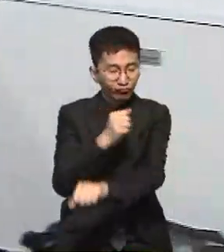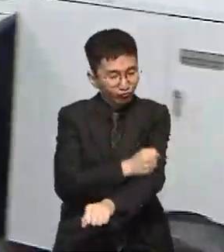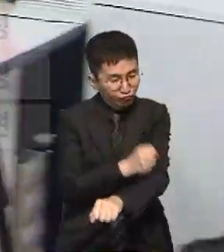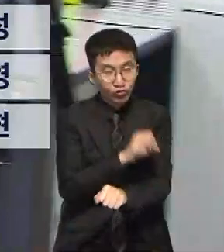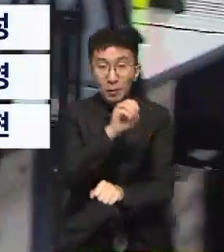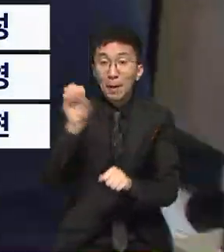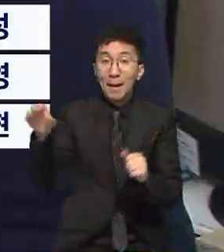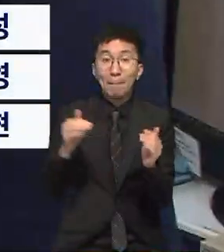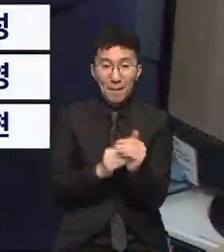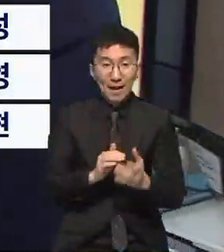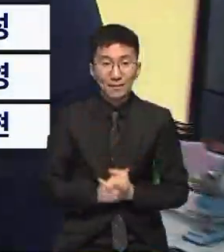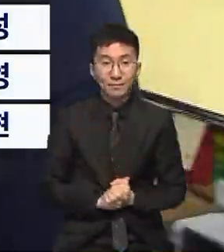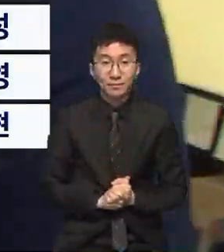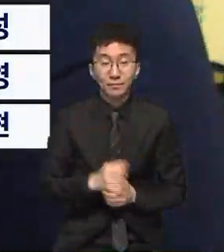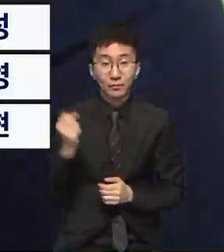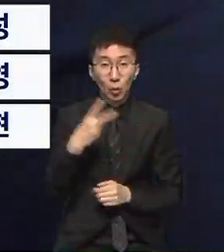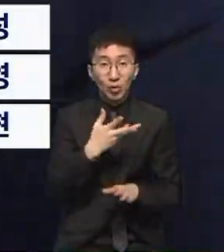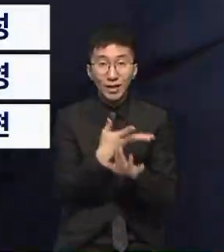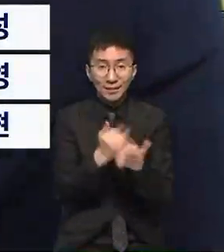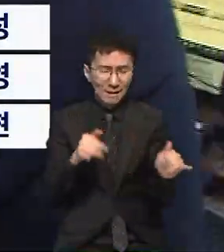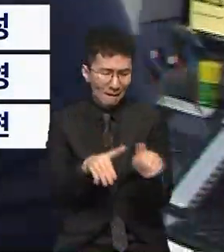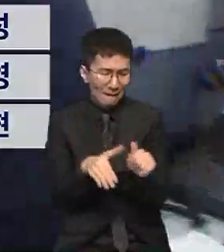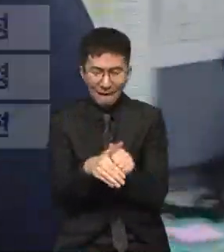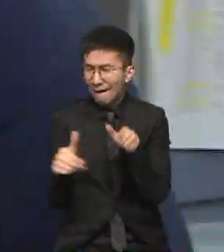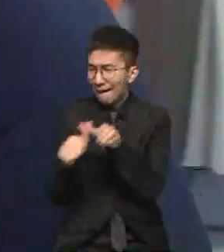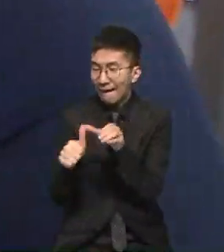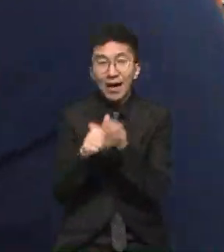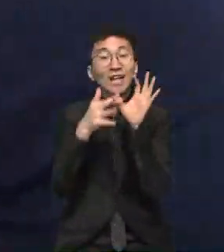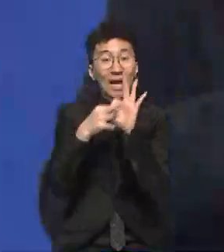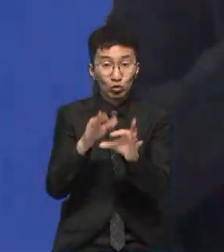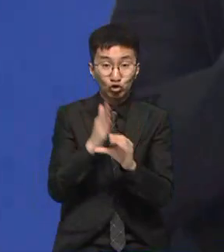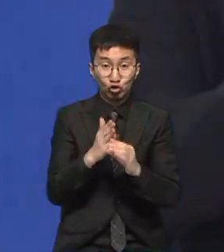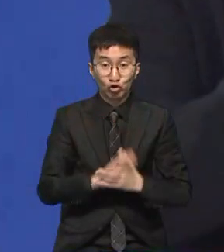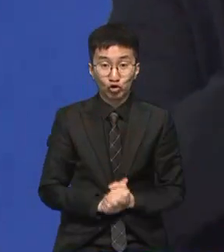선대위 차원에서는 상대에 대한 공세를 이어갔습니다.